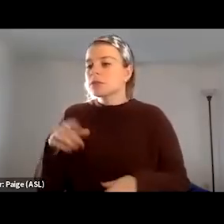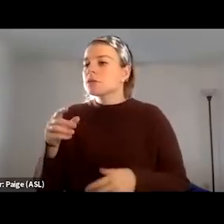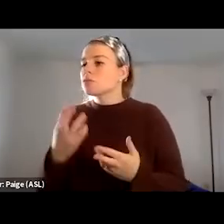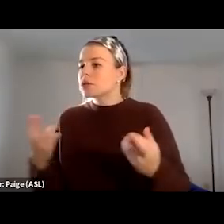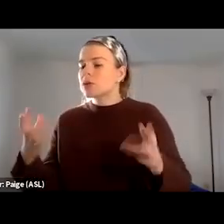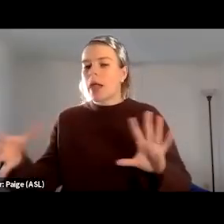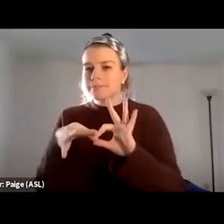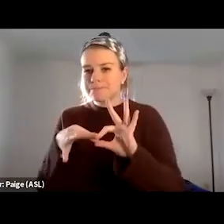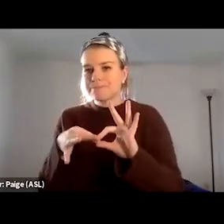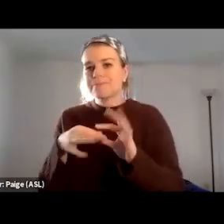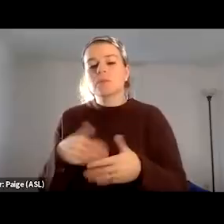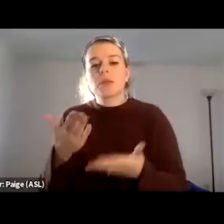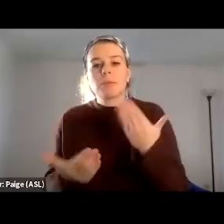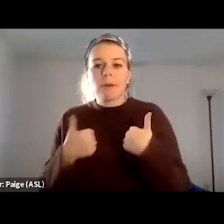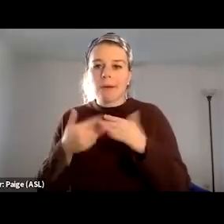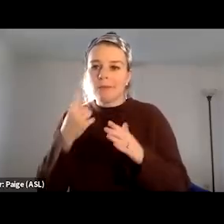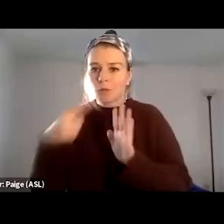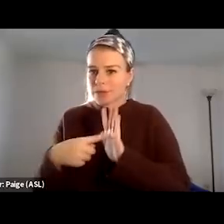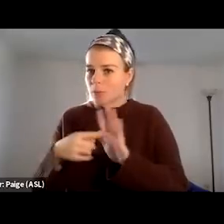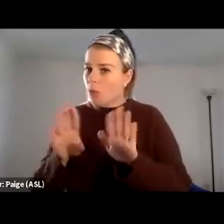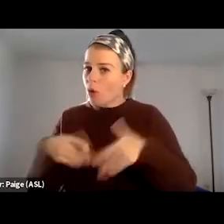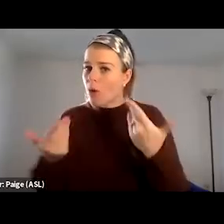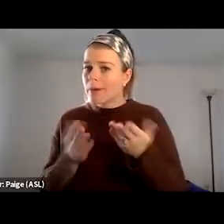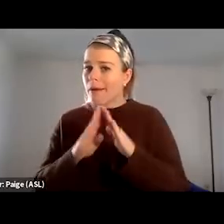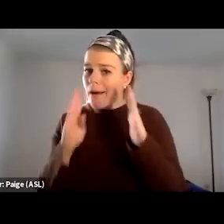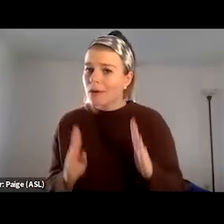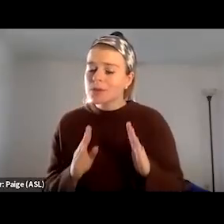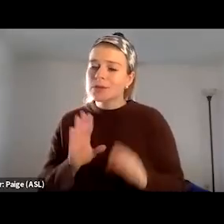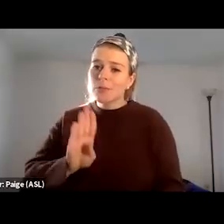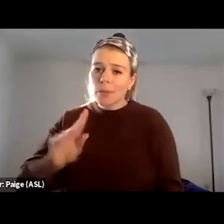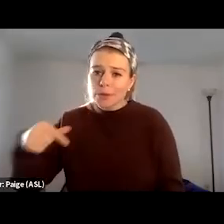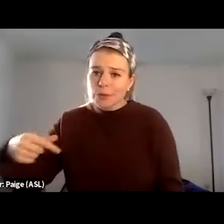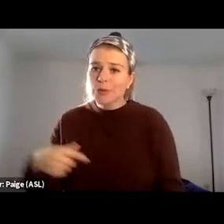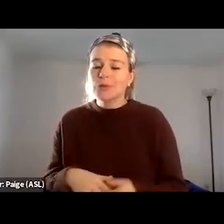Pueden tener casas abiertas o barbacoas o fiestas donde inviten a los vecinos y donde las personas pueden conocerse.